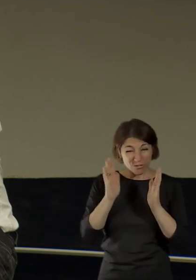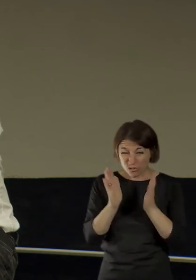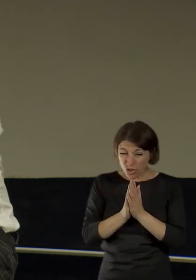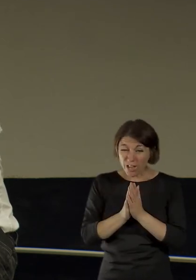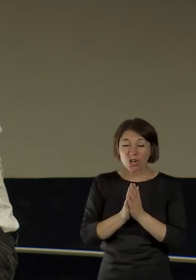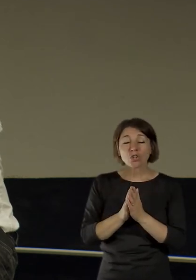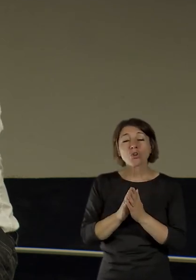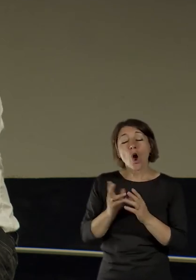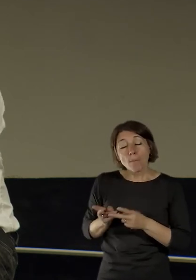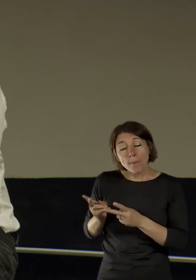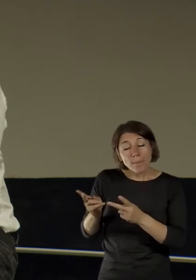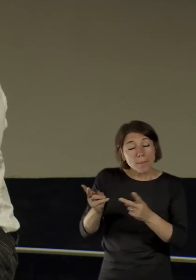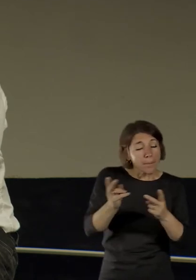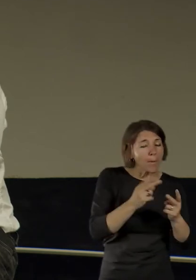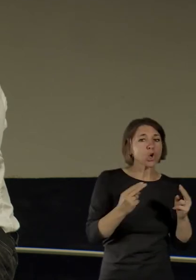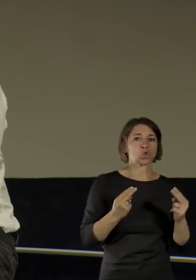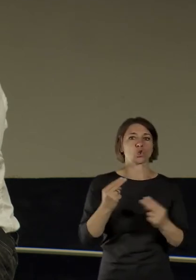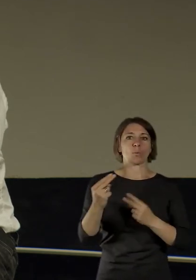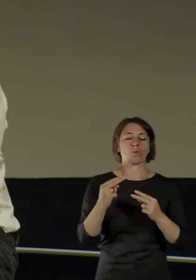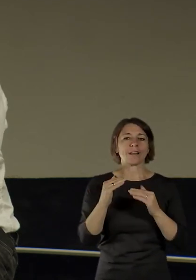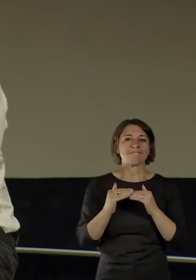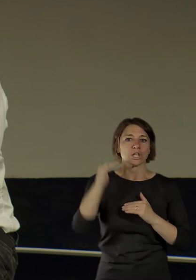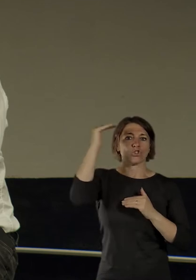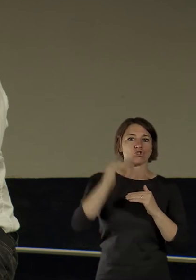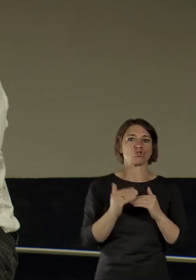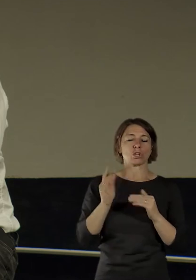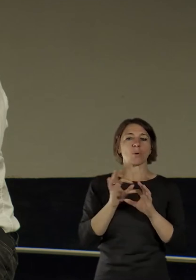na Ministerstvu kultury, které do určité chvíle